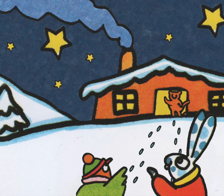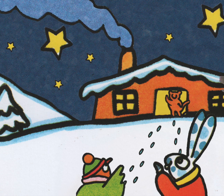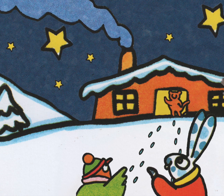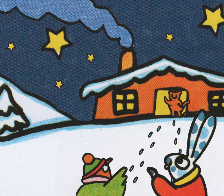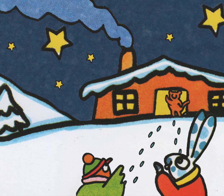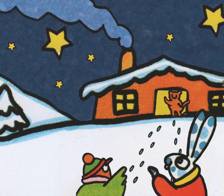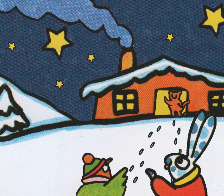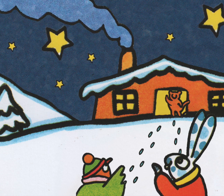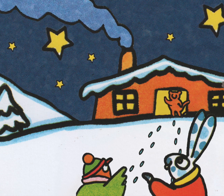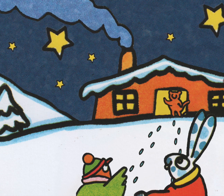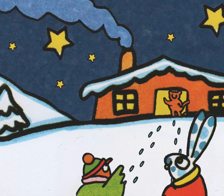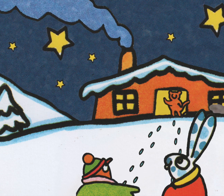ciao !